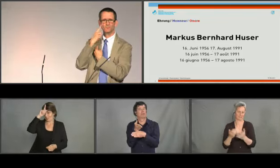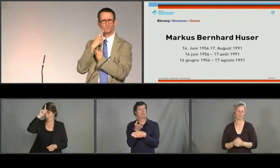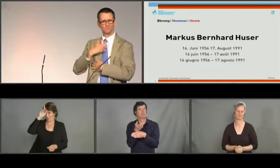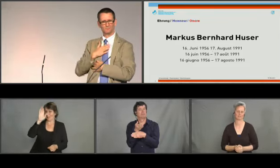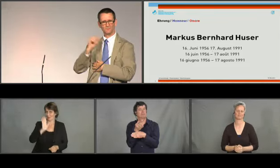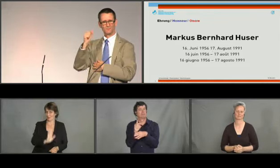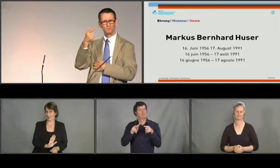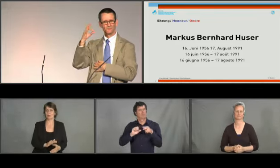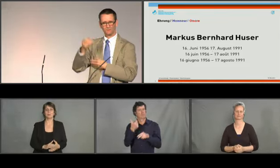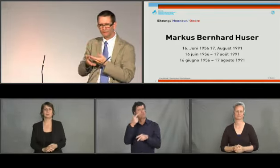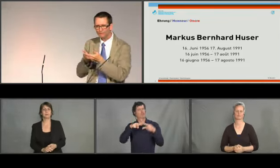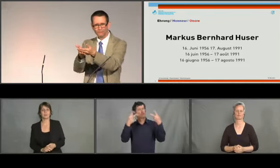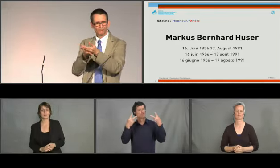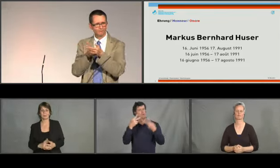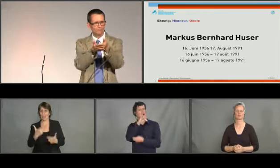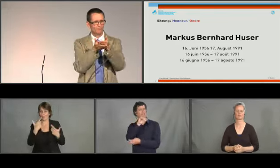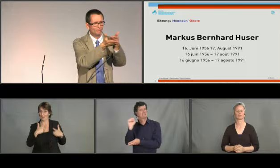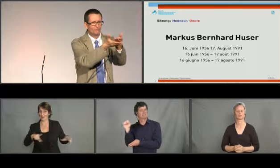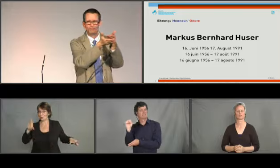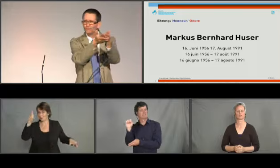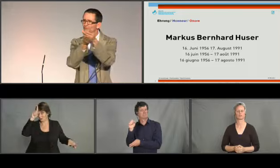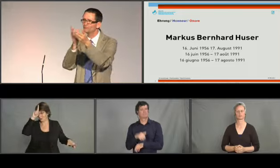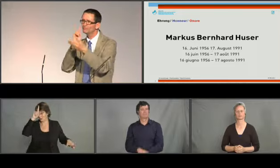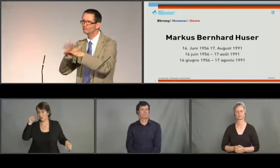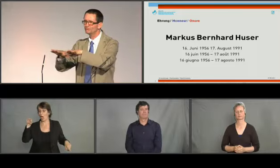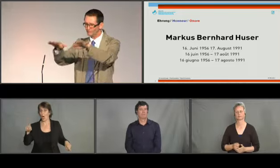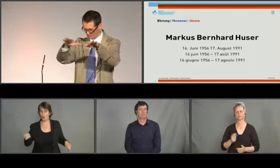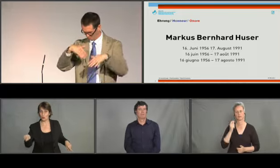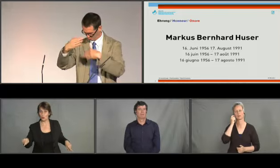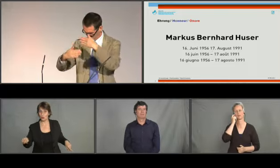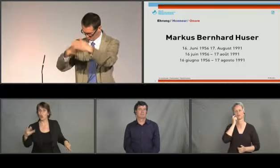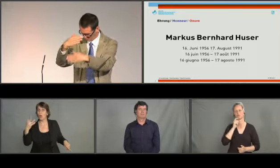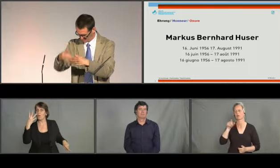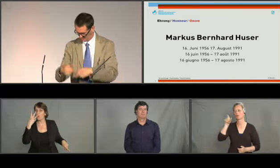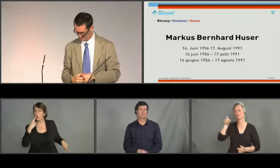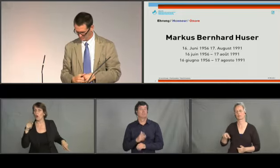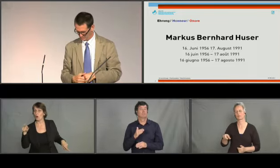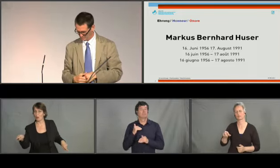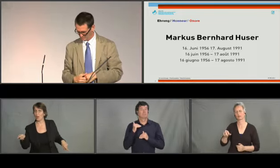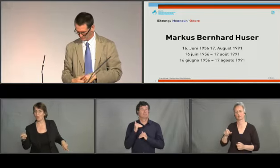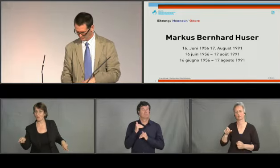Er hat sich also stark gemacht,